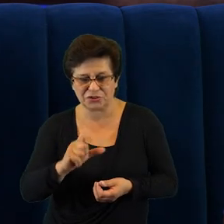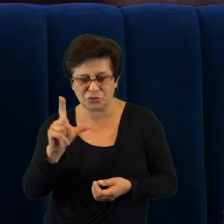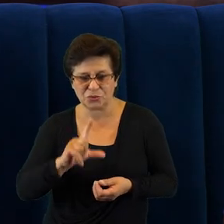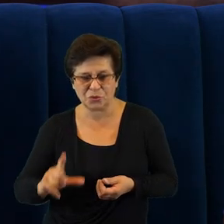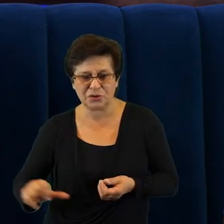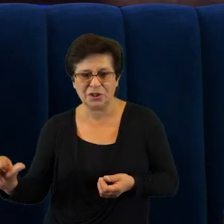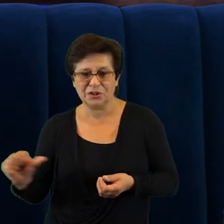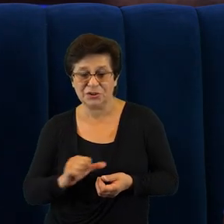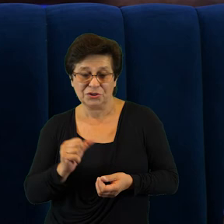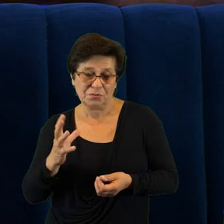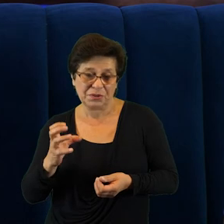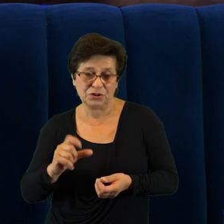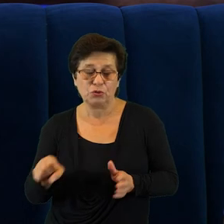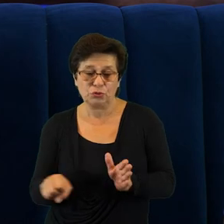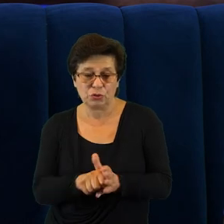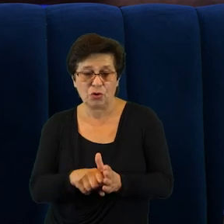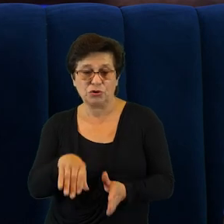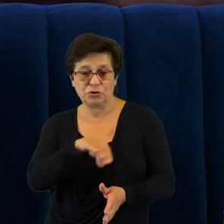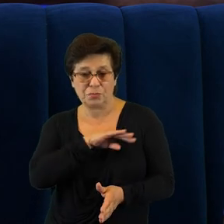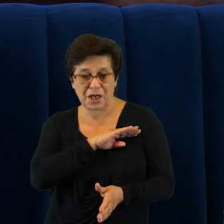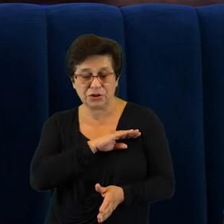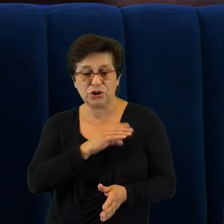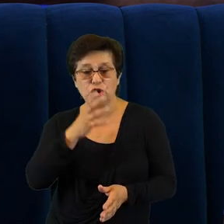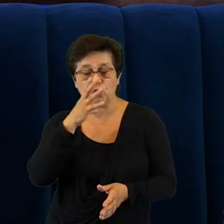ale przez wiele lat, do śmierci tragicznej Słonimskiego,